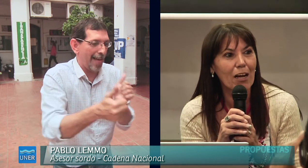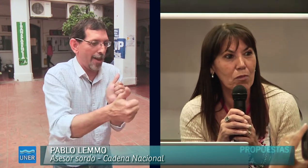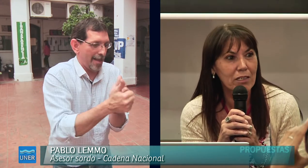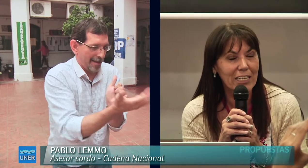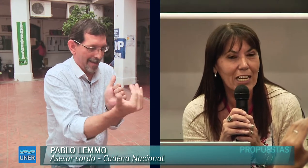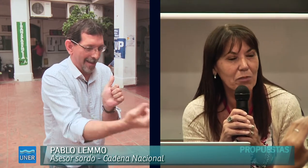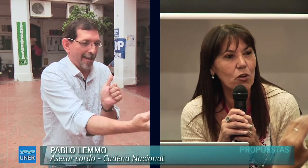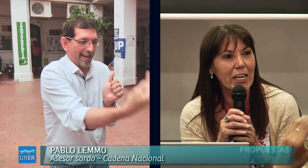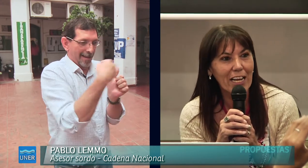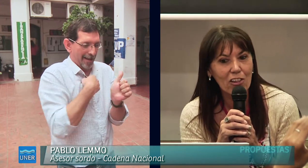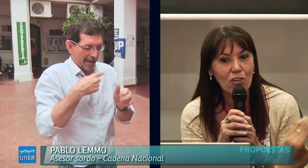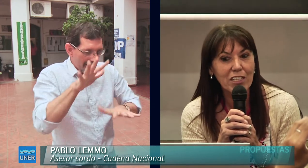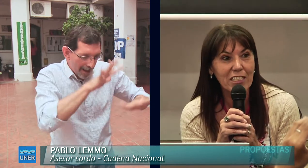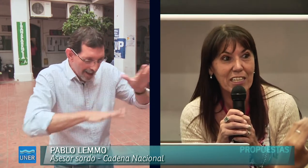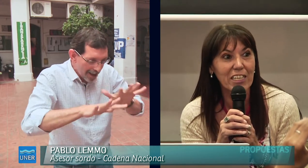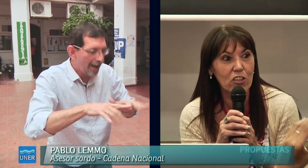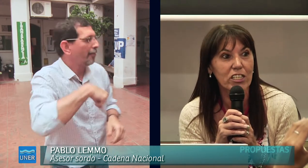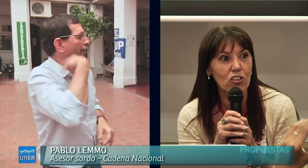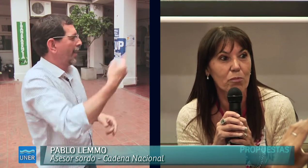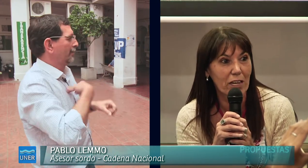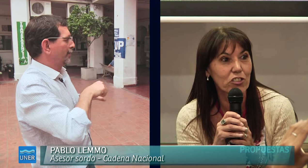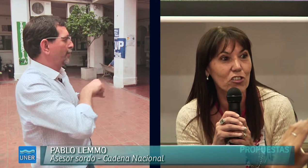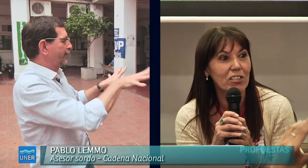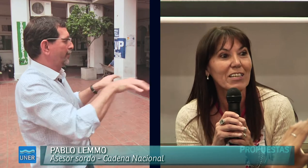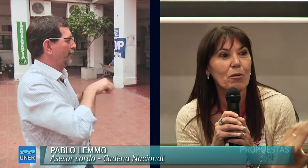pleno sobre la lengua de las personas sordas, sobre la comunidad.